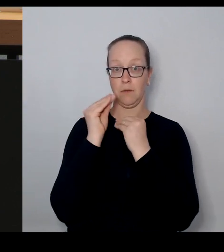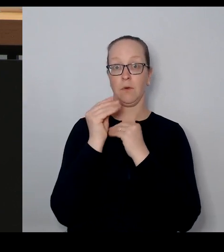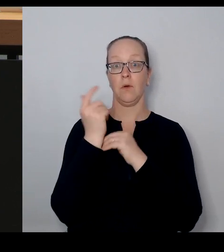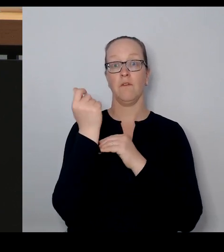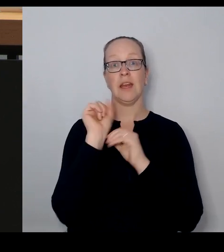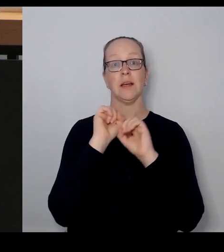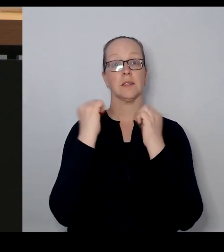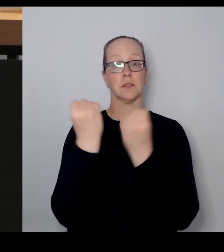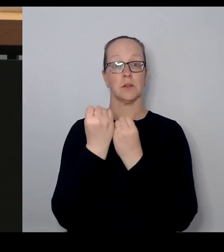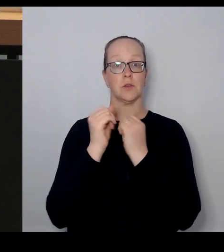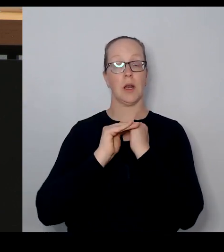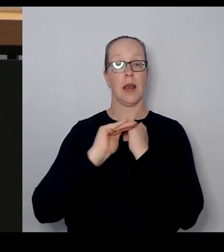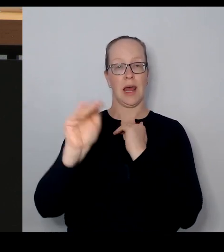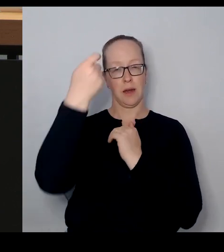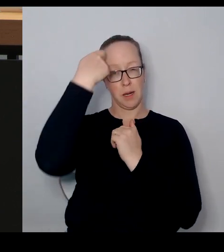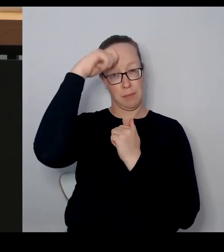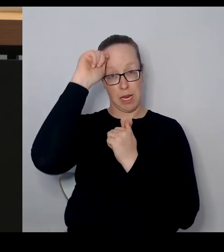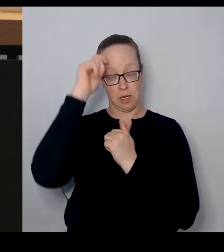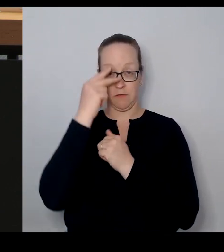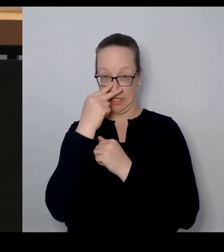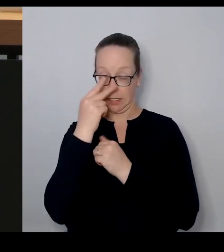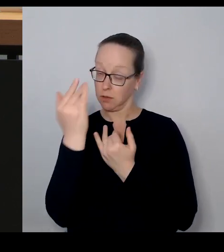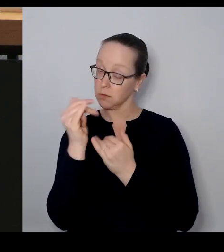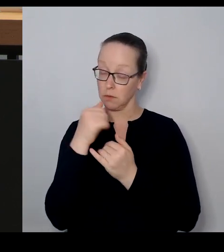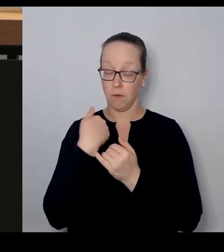Wir haben ja hier eine Finanzlage vor einem Jahr vorgefunden